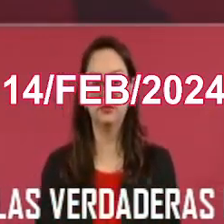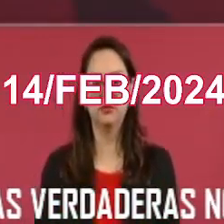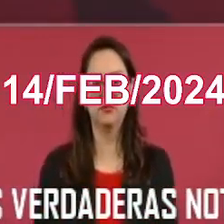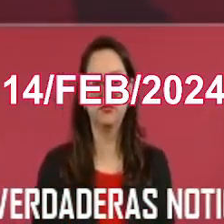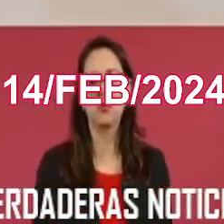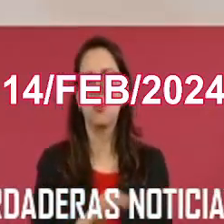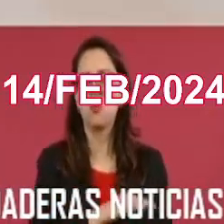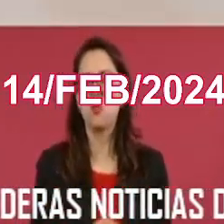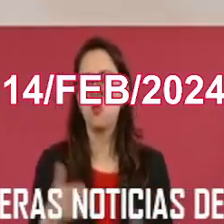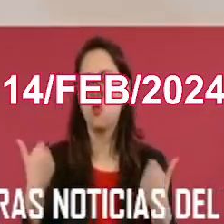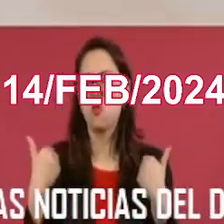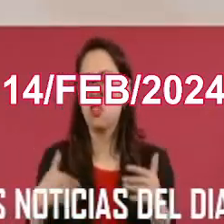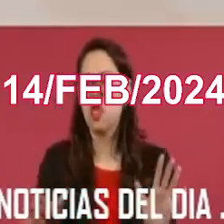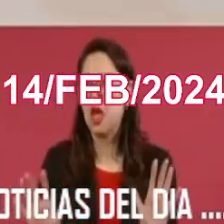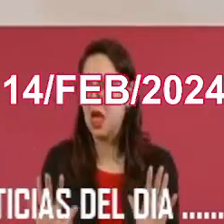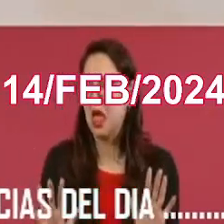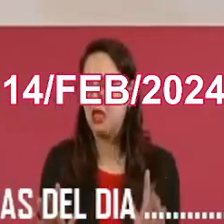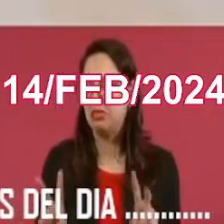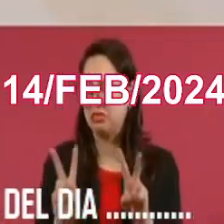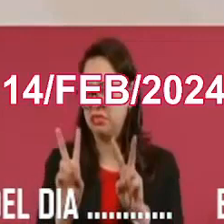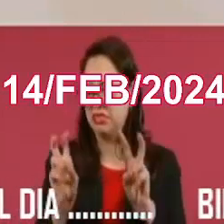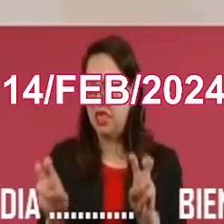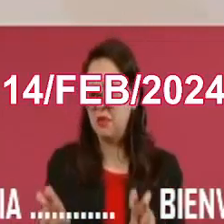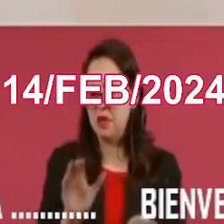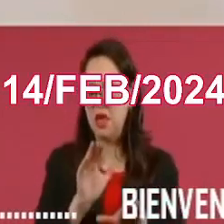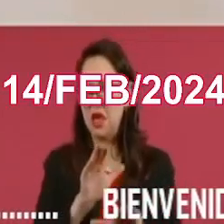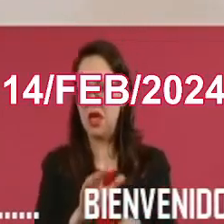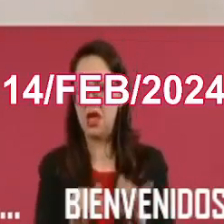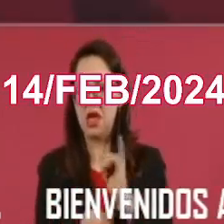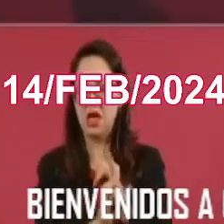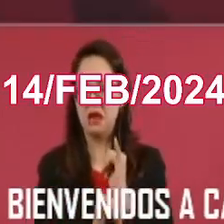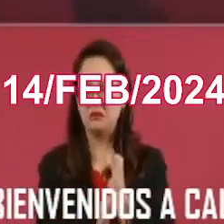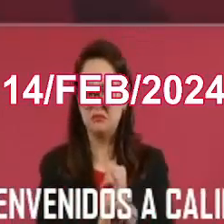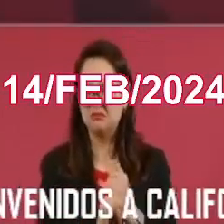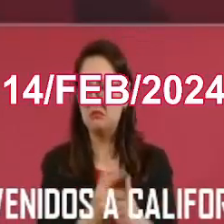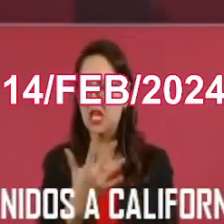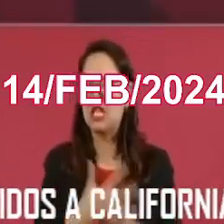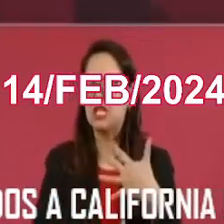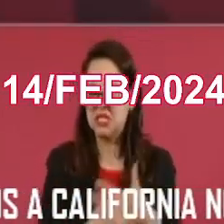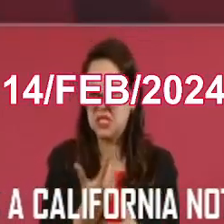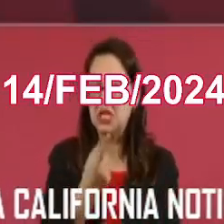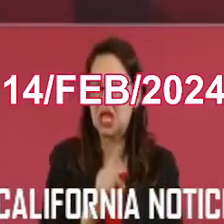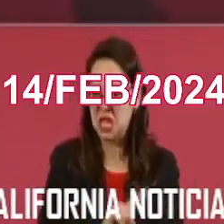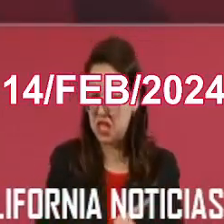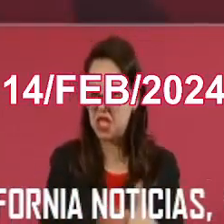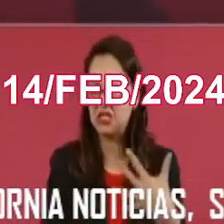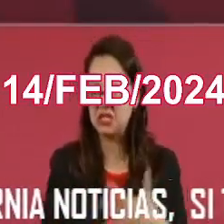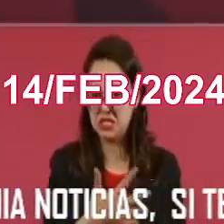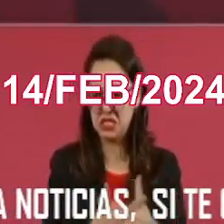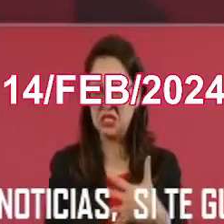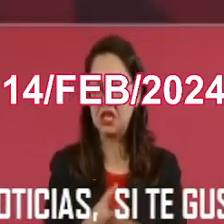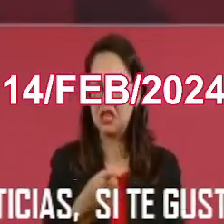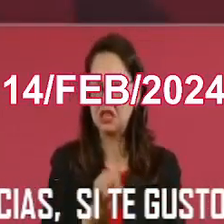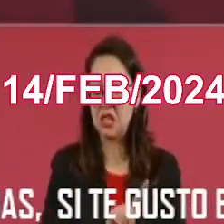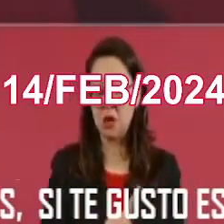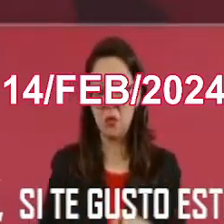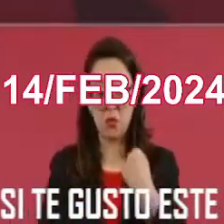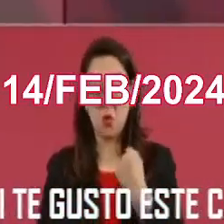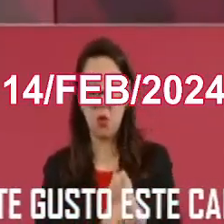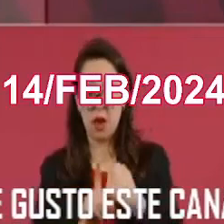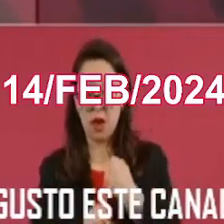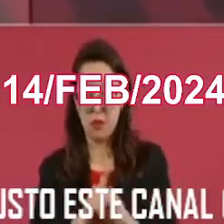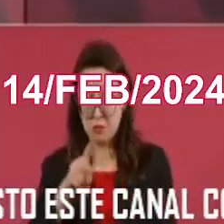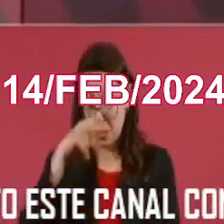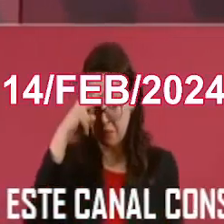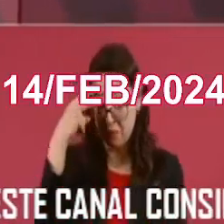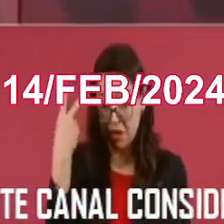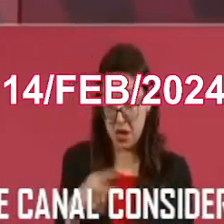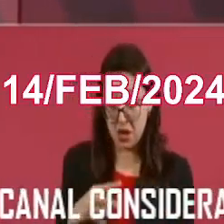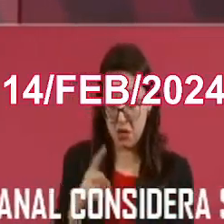15 días hablar del tema porque es un asunto no solo de México es un asunto mundial y va a